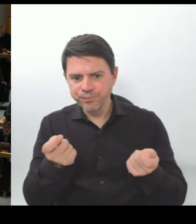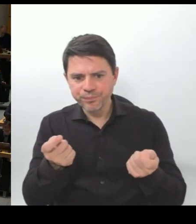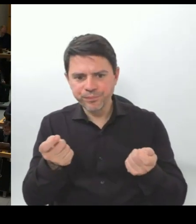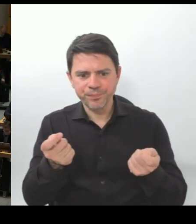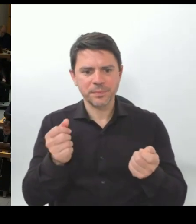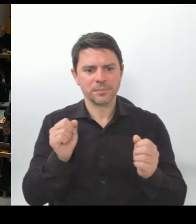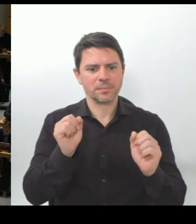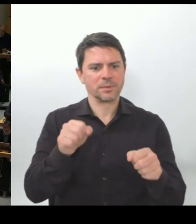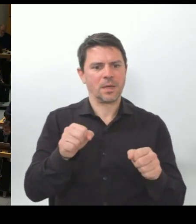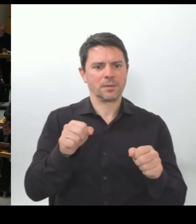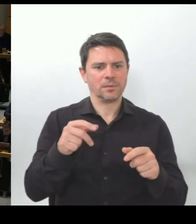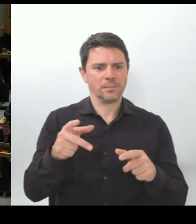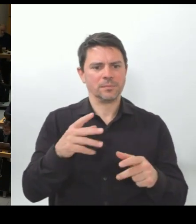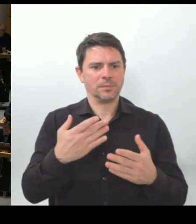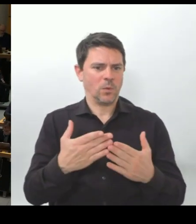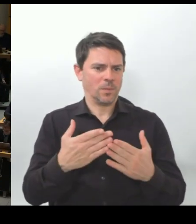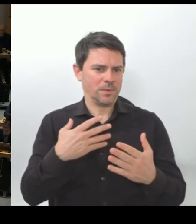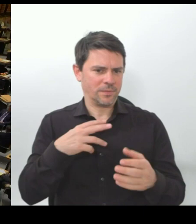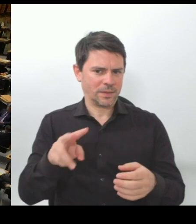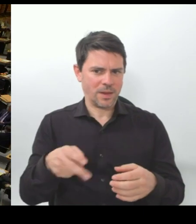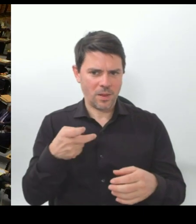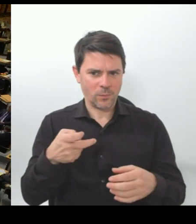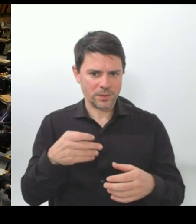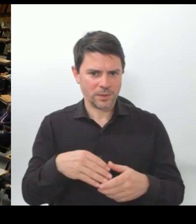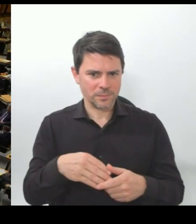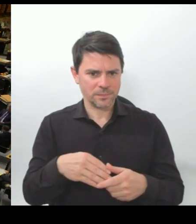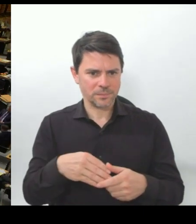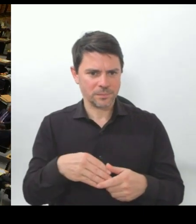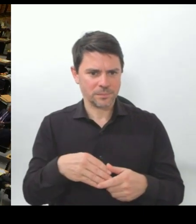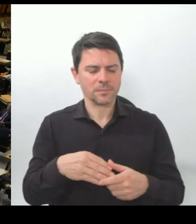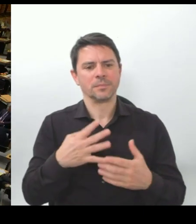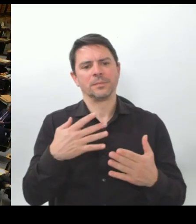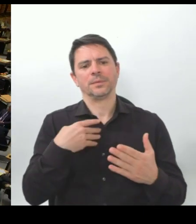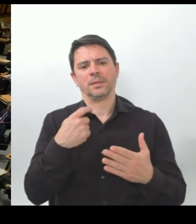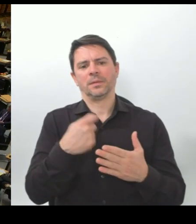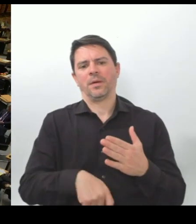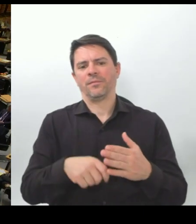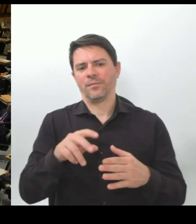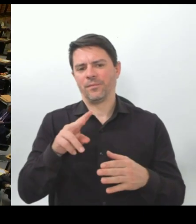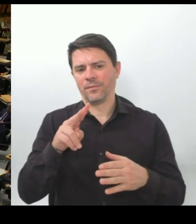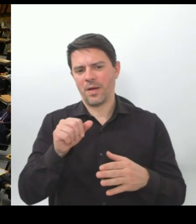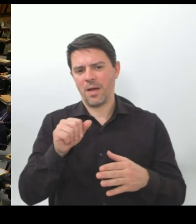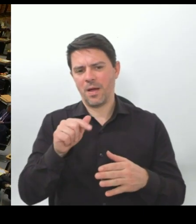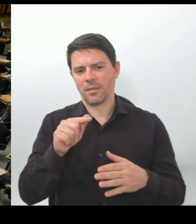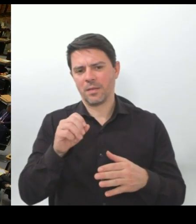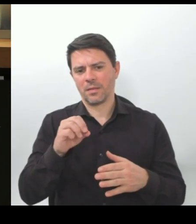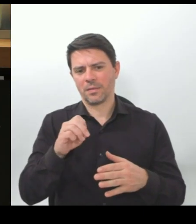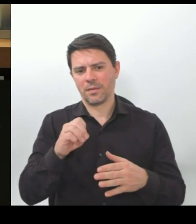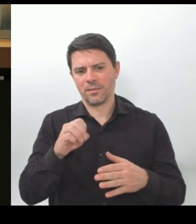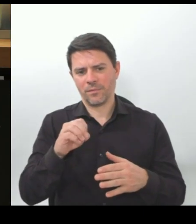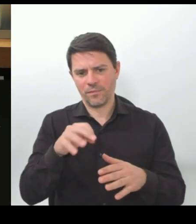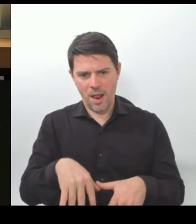Weitere Wortmeldungen liegen nicht vor. Vorgeschlagen mit Überweisung des Antrags an den Ausschuss für Wirtschaft, Energie und Betriebe Widerspruch nicht.